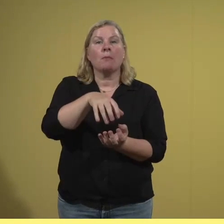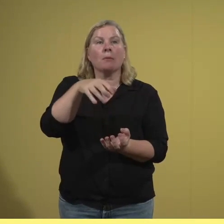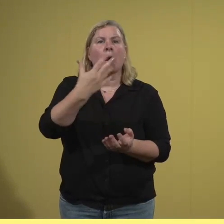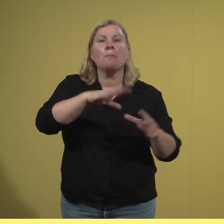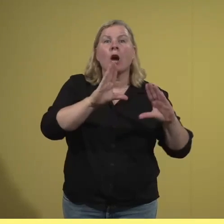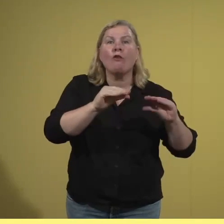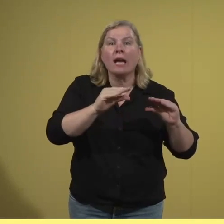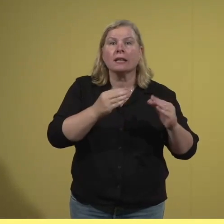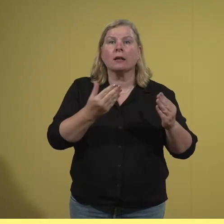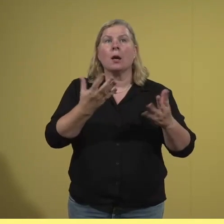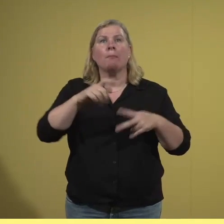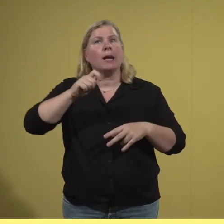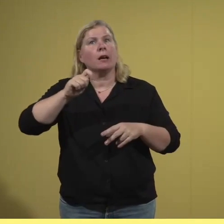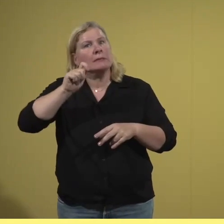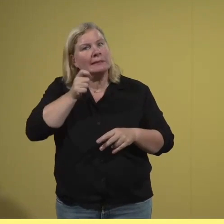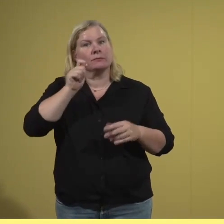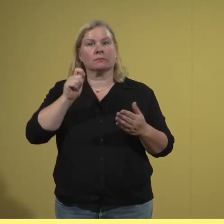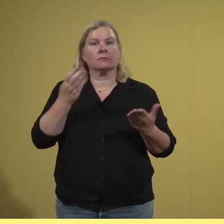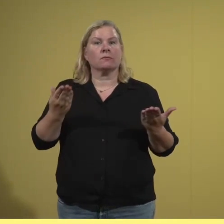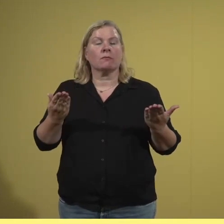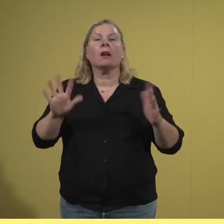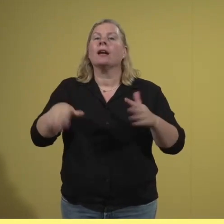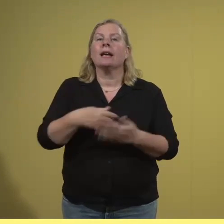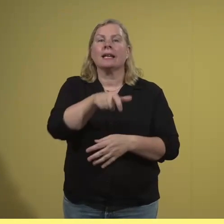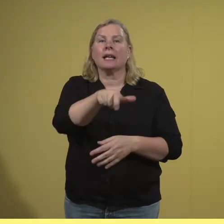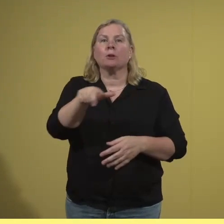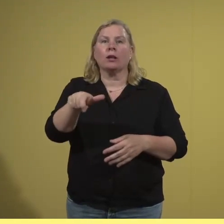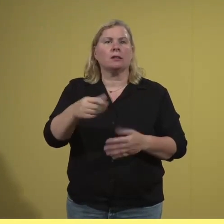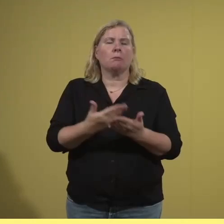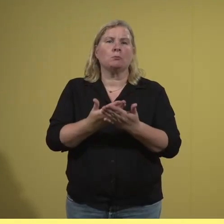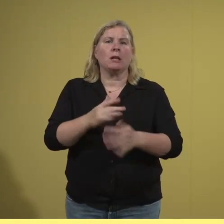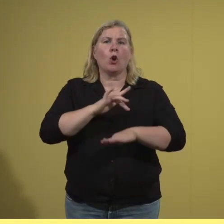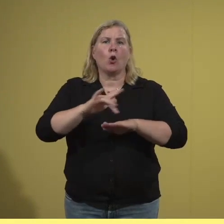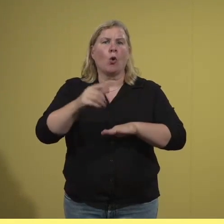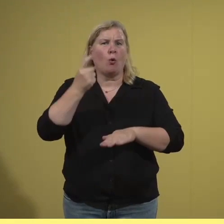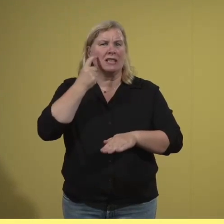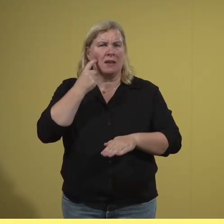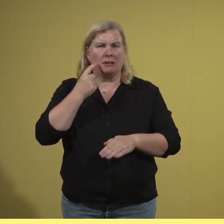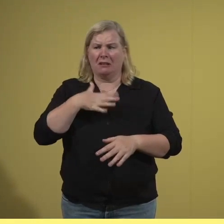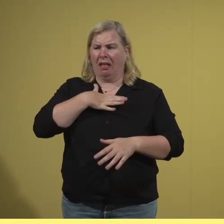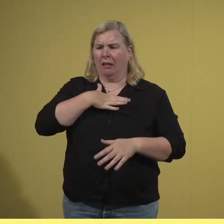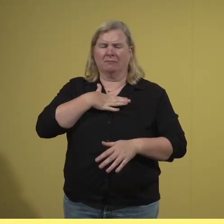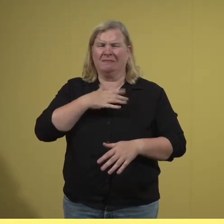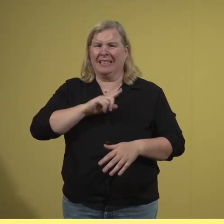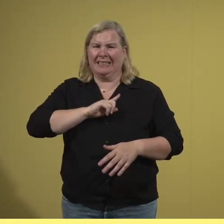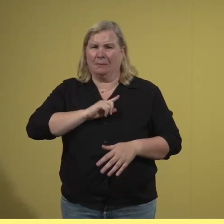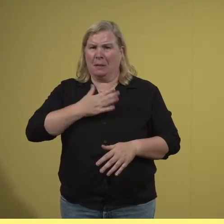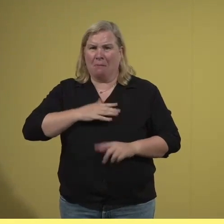Ob du Paprika jetzt weicher willst und ein bisschen knackiger. Jetzt gibt es Leute, die mögen keine rohen Zwiebeln. Ich bin da auch nicht so der Fan.